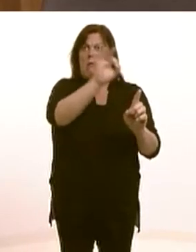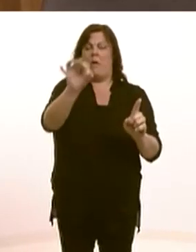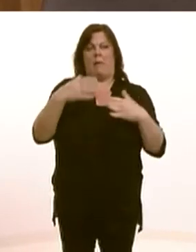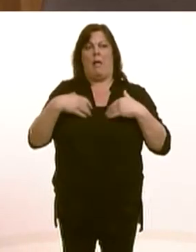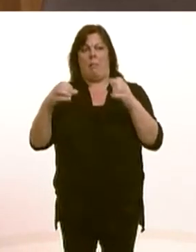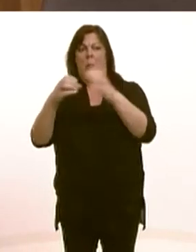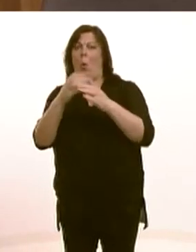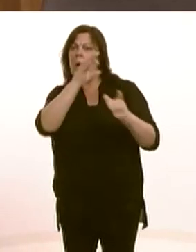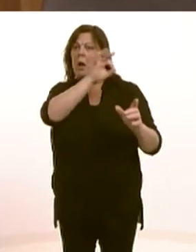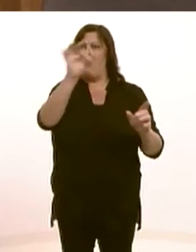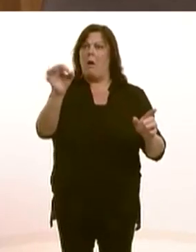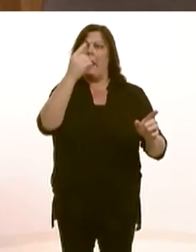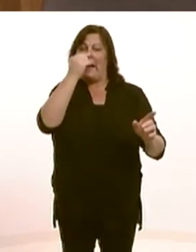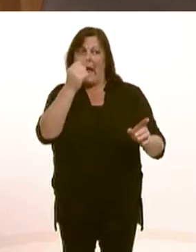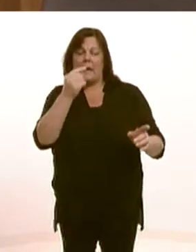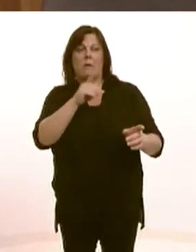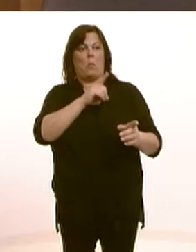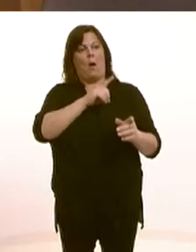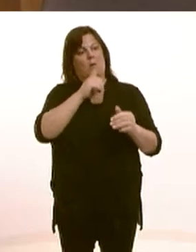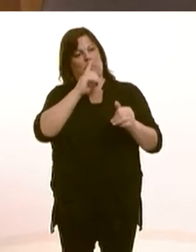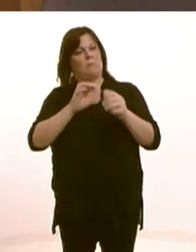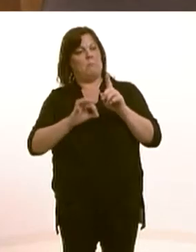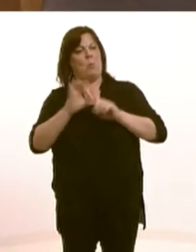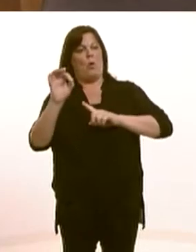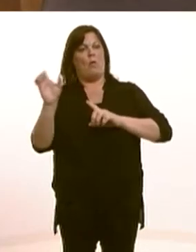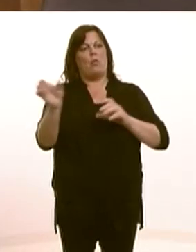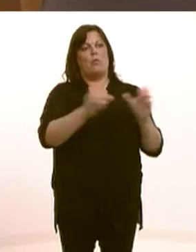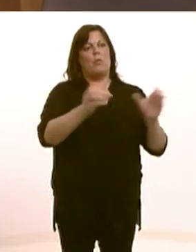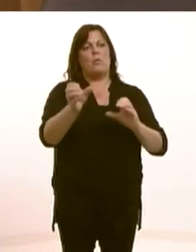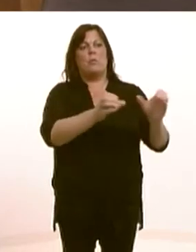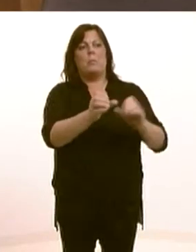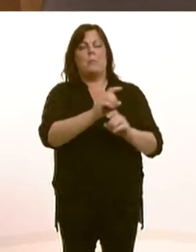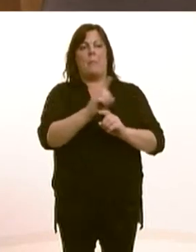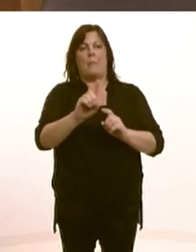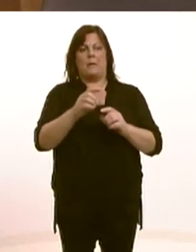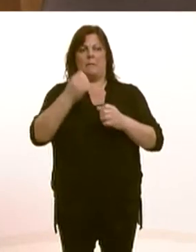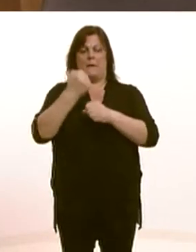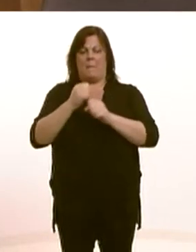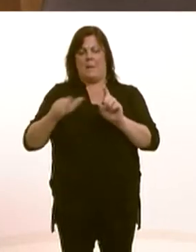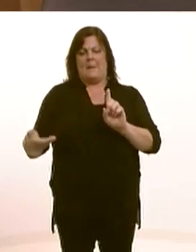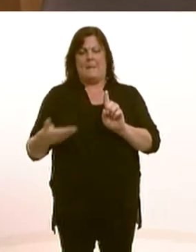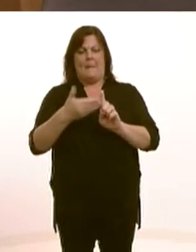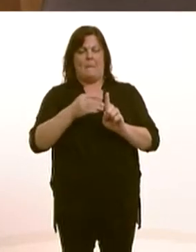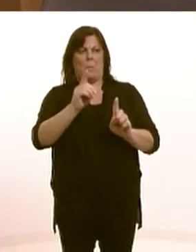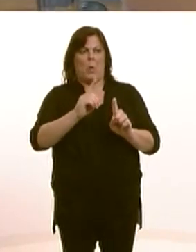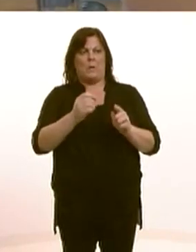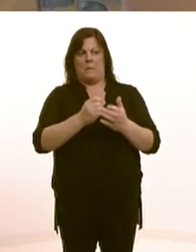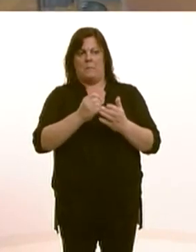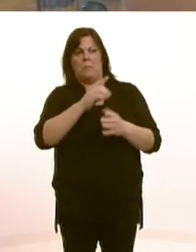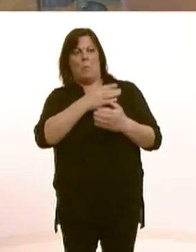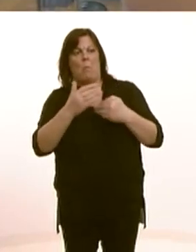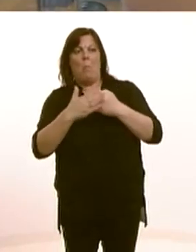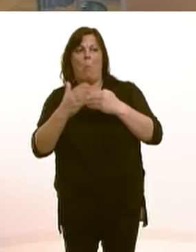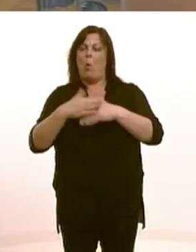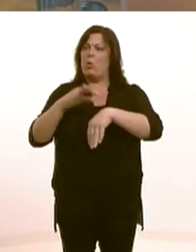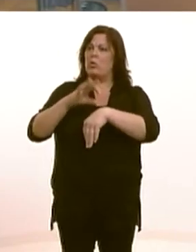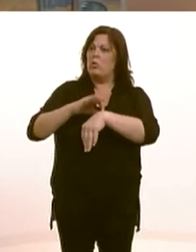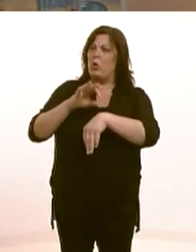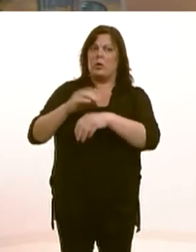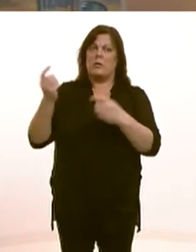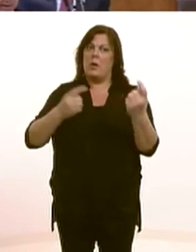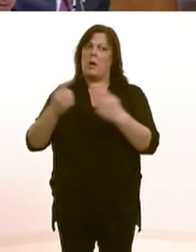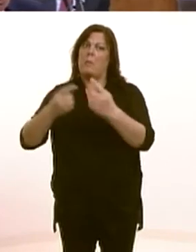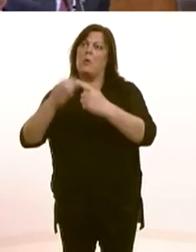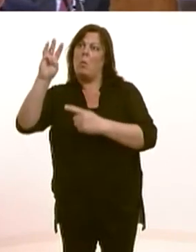Ond nod y Llywodraeth yw sicrhau bod mwy a mwy o feddygon teulu eisiau dod i Gymru i